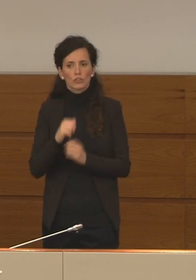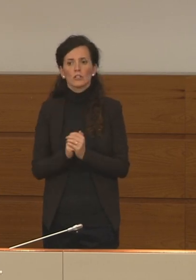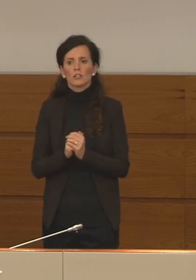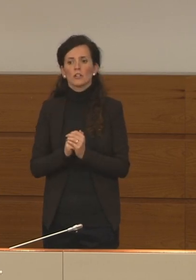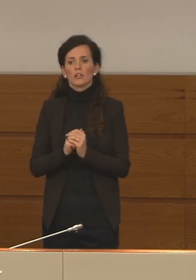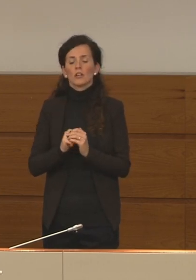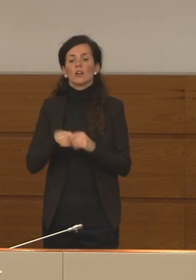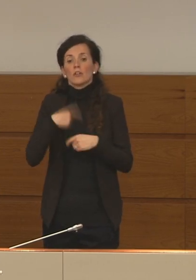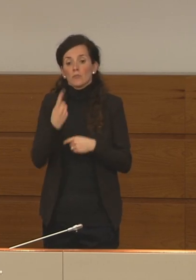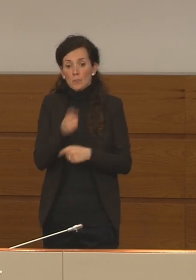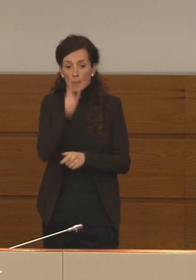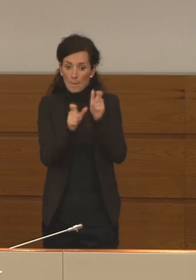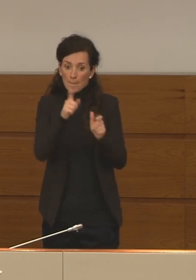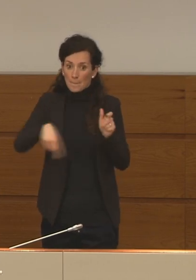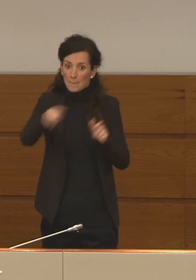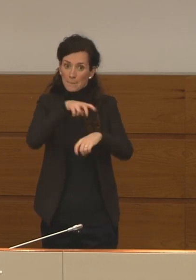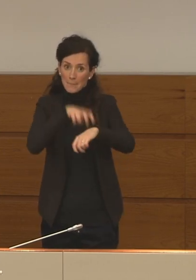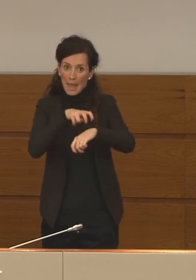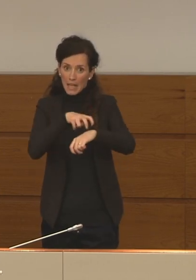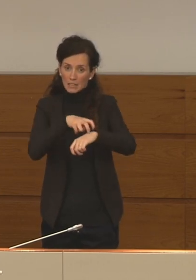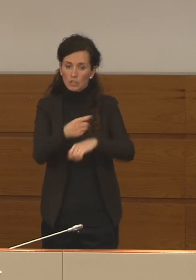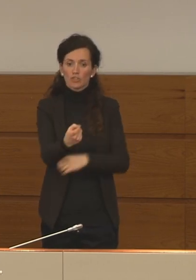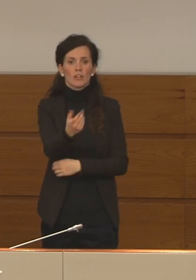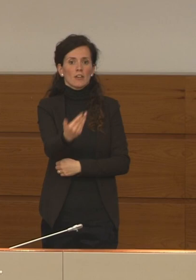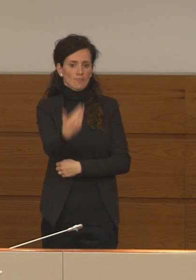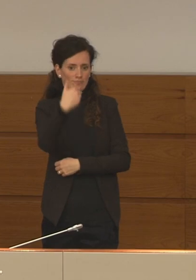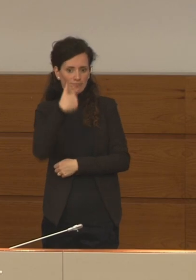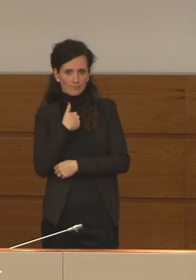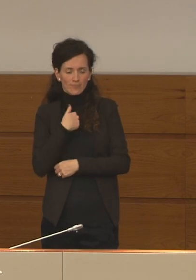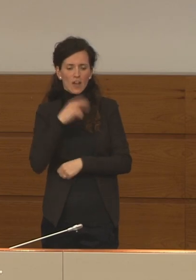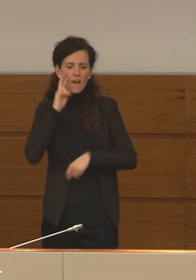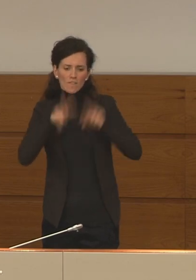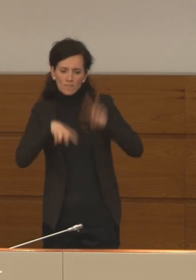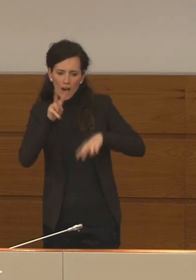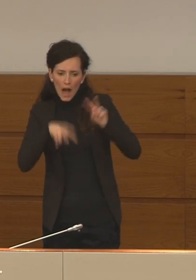sanitario valuterà o telefonicamente o venendo a casa come